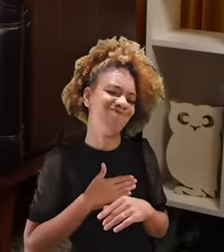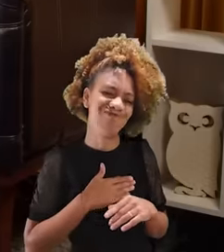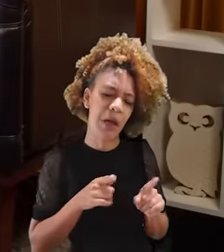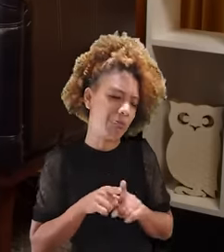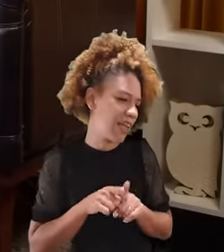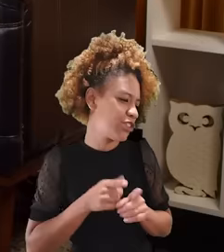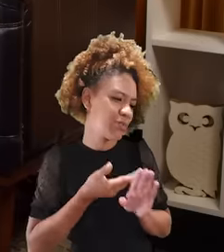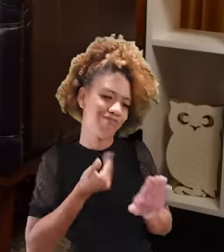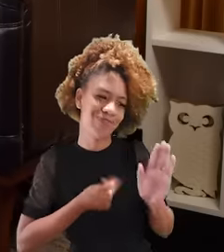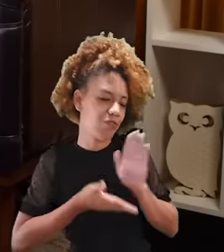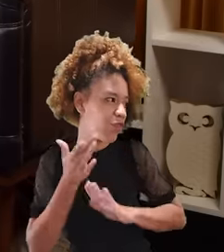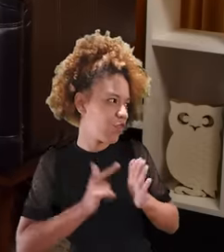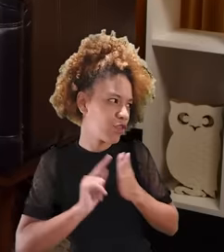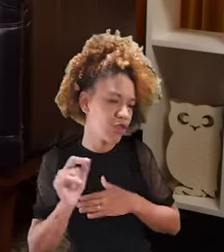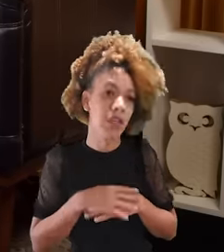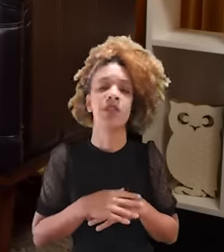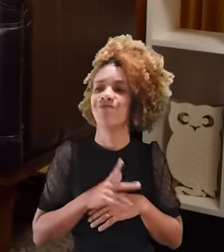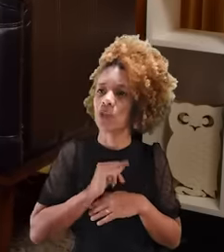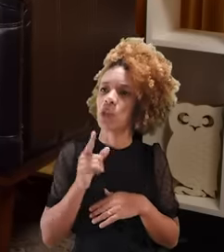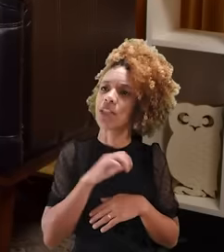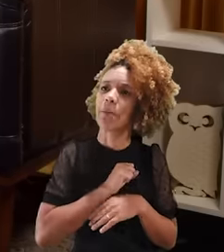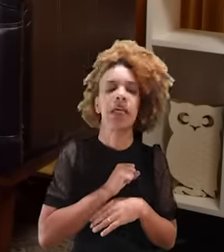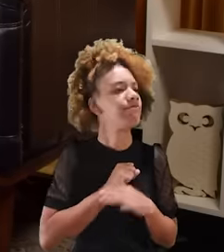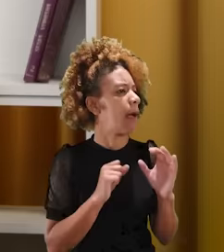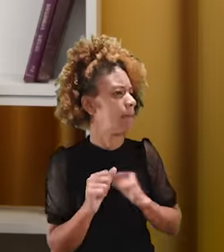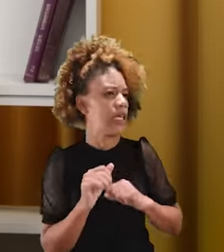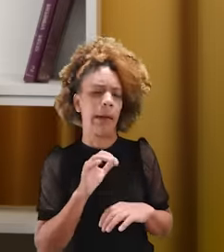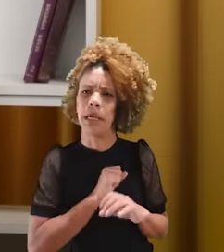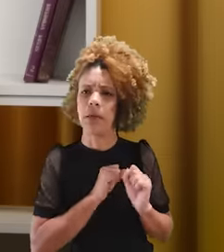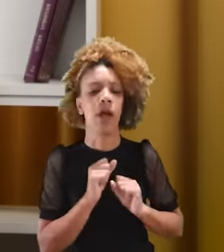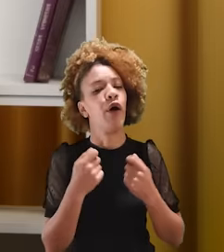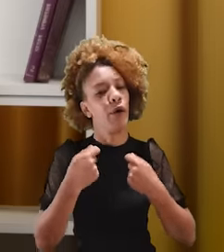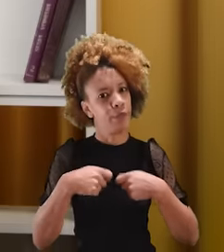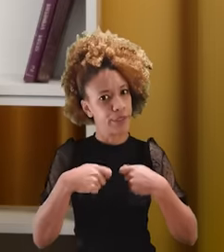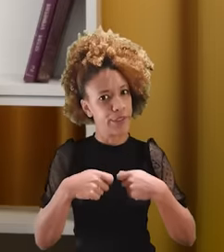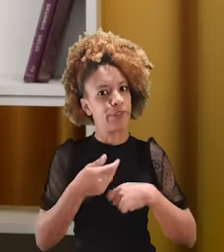a pessoa eu acho uma [ __ ] eu amei ela amei você eu eu preciso falar isso pros meus colegas assim